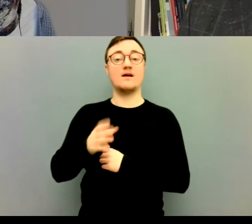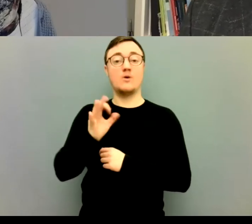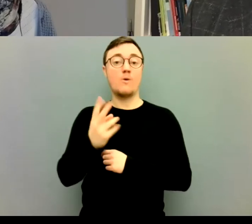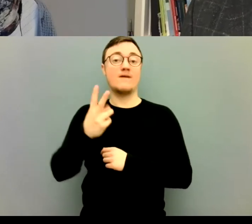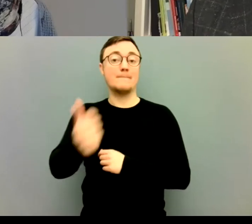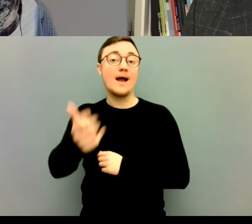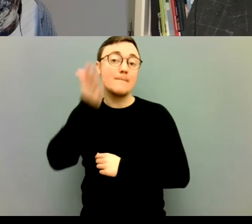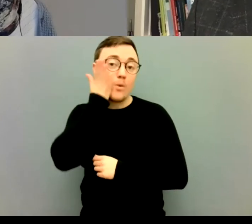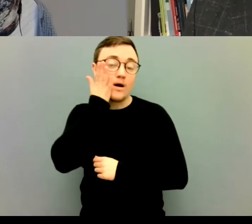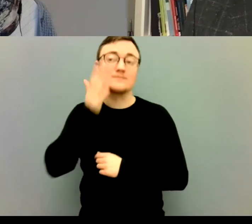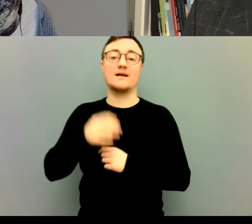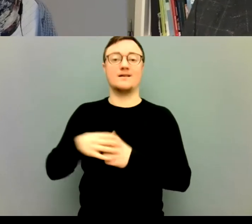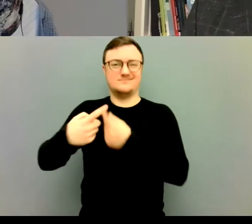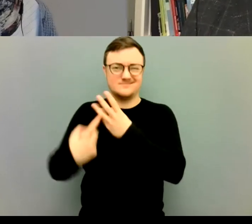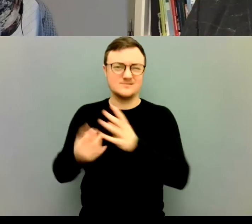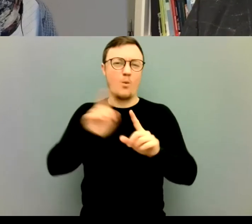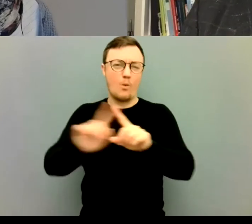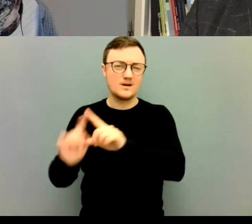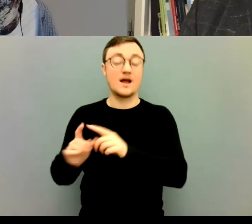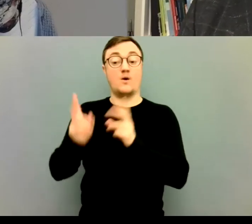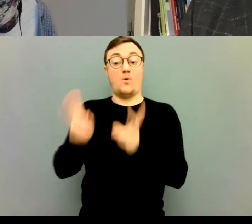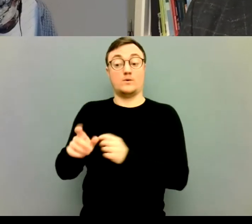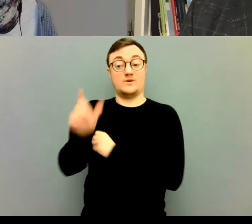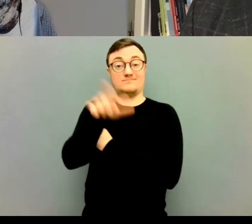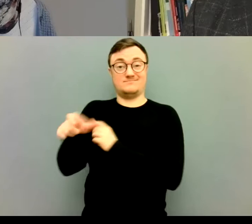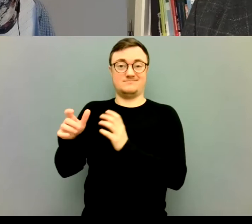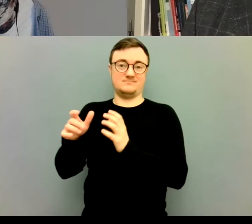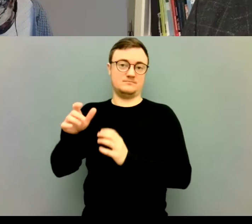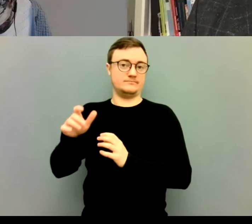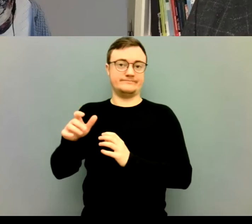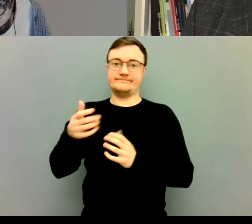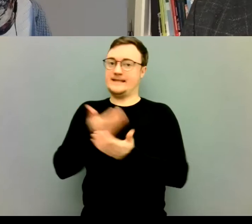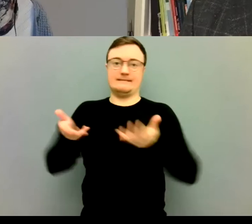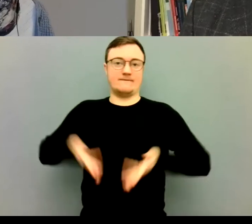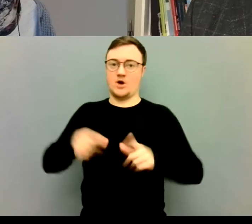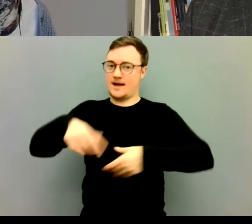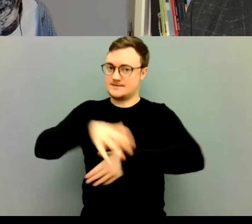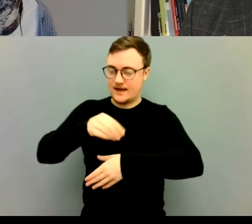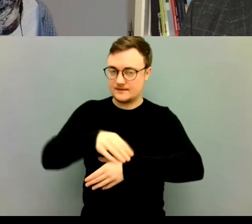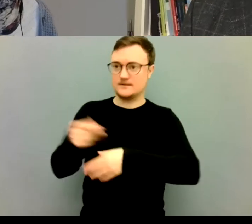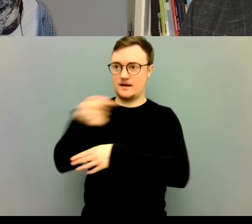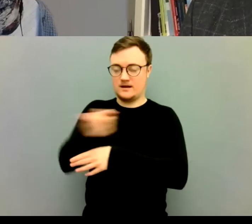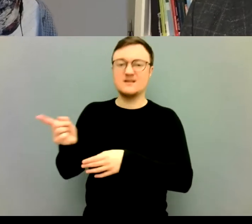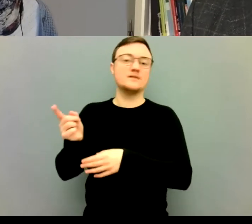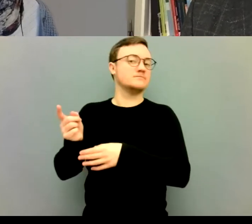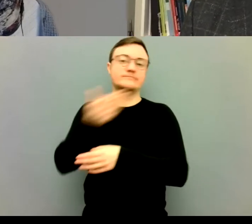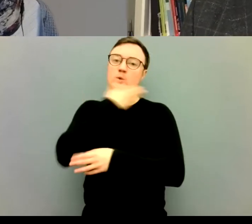men även hvb-hem, och människor med utländsk bakgrund, hur de definitivt-